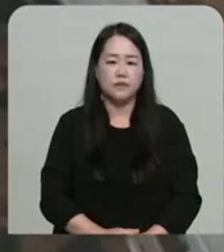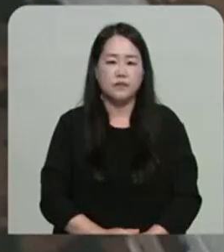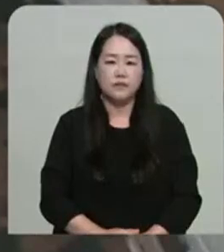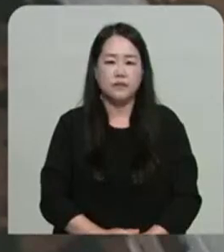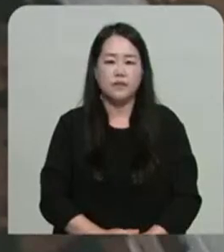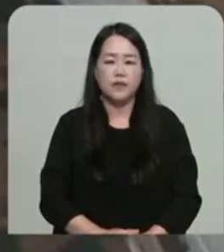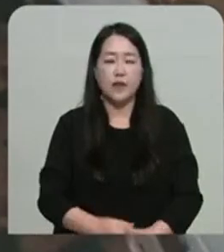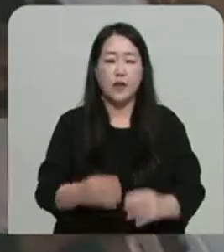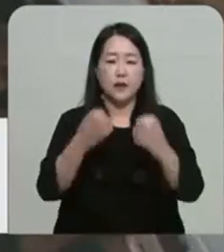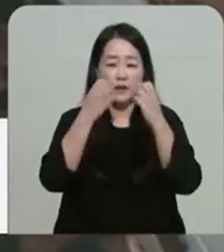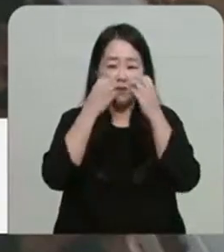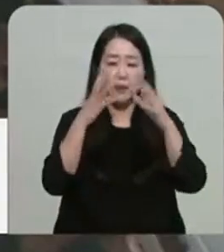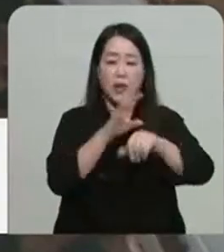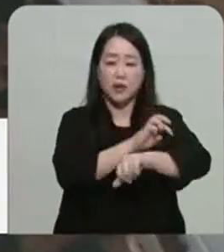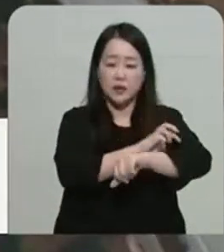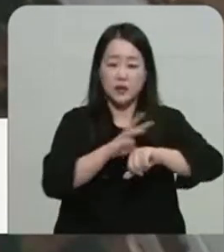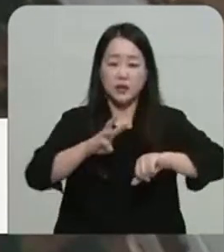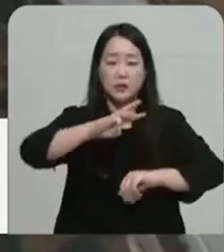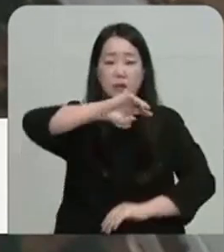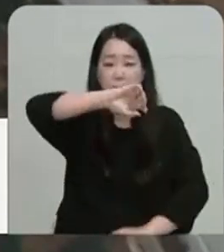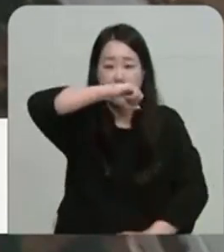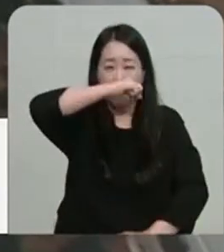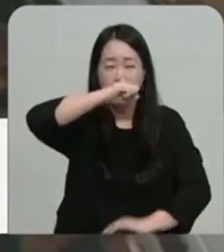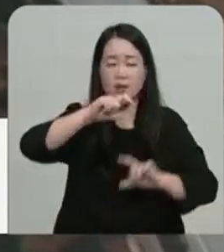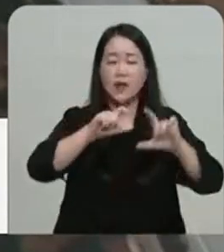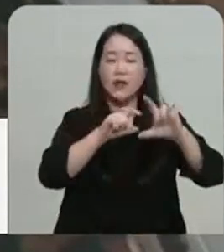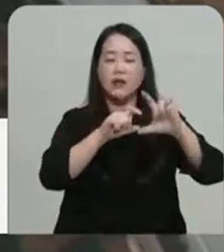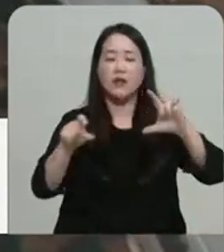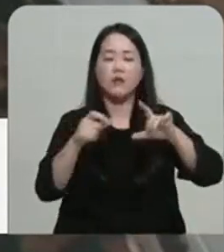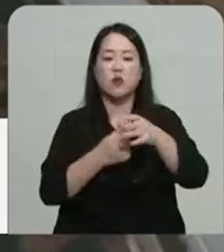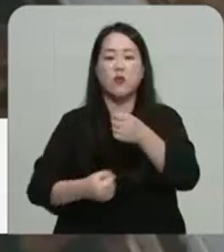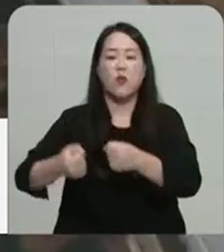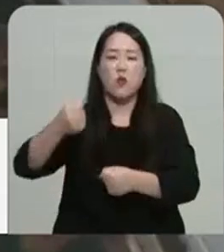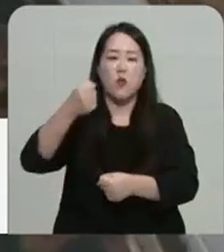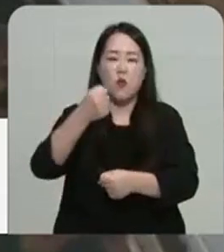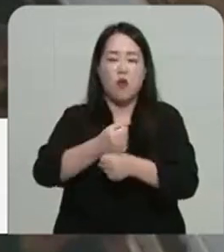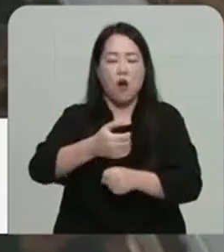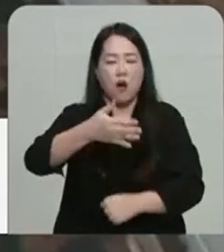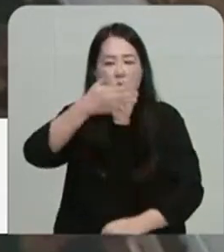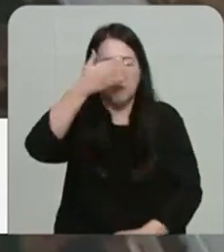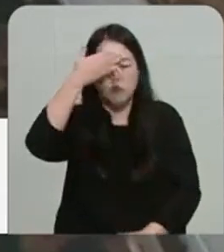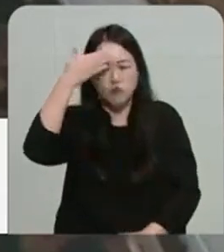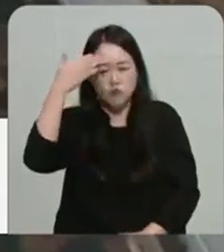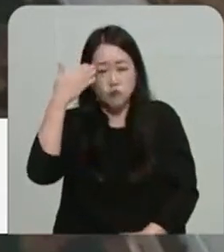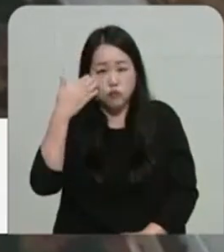새만금 예산의 일부 복원으로 최악의 사업 중단 상황은 넘겼지만 새만금